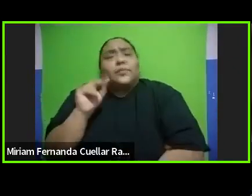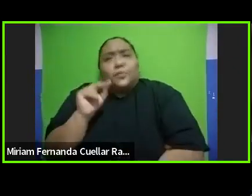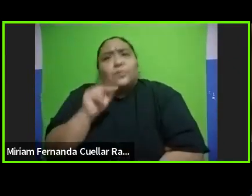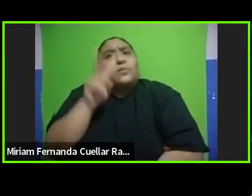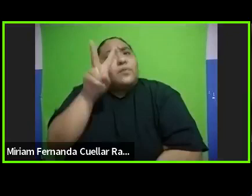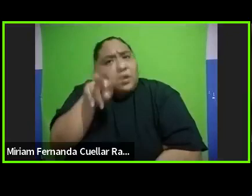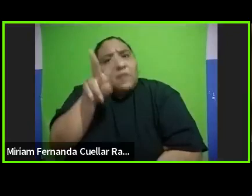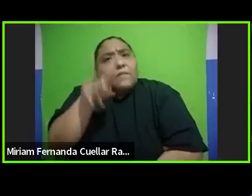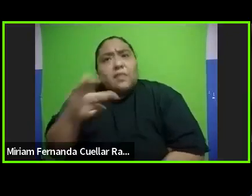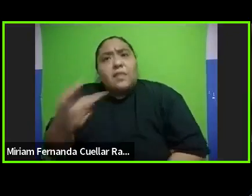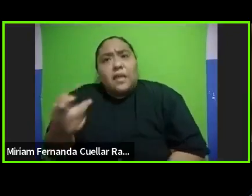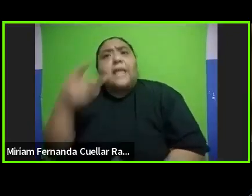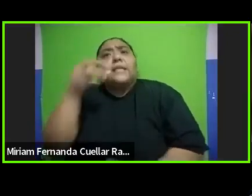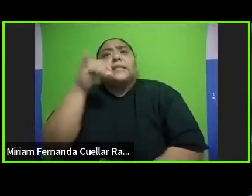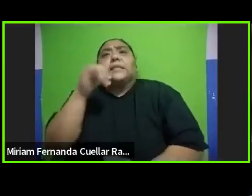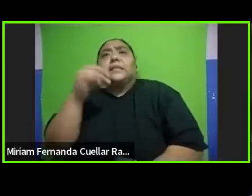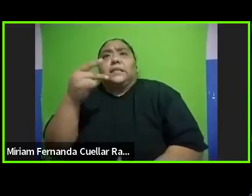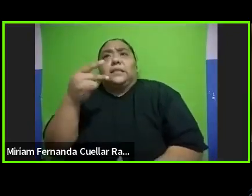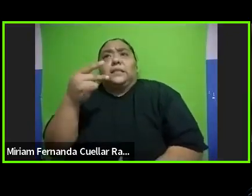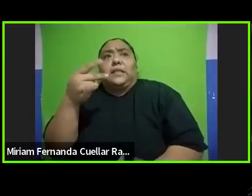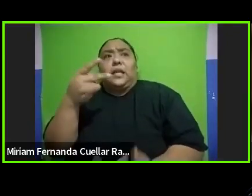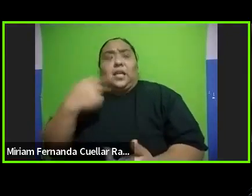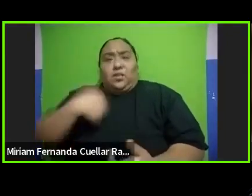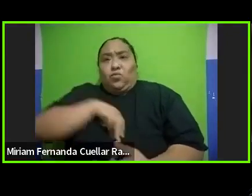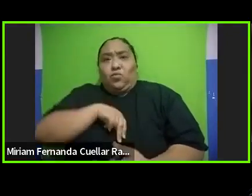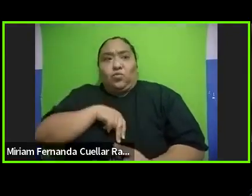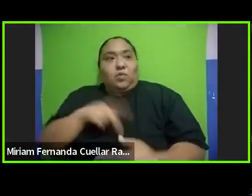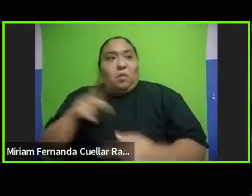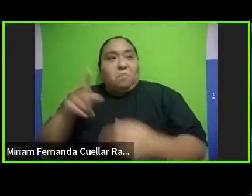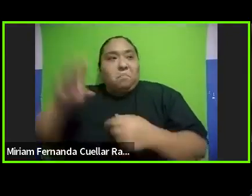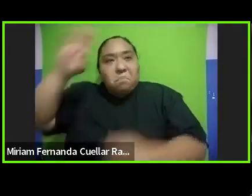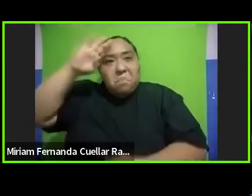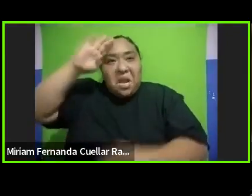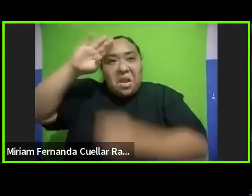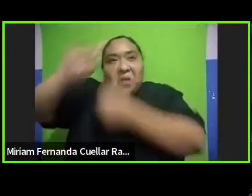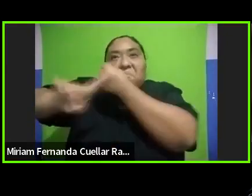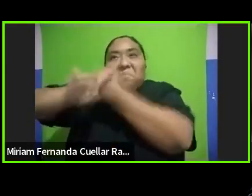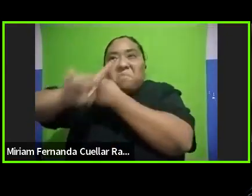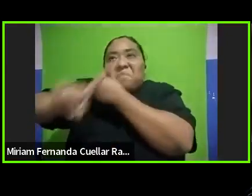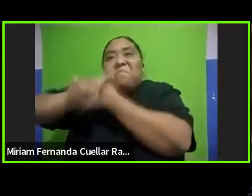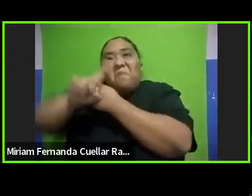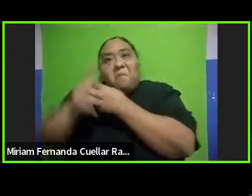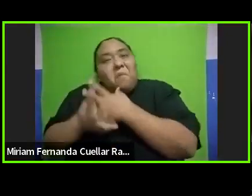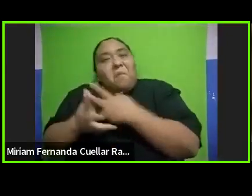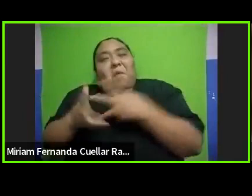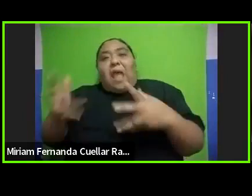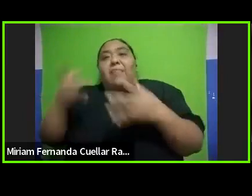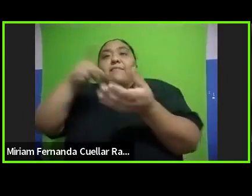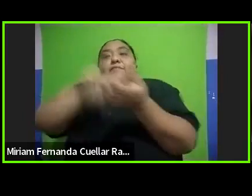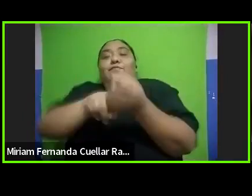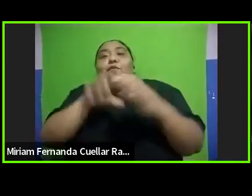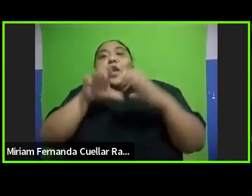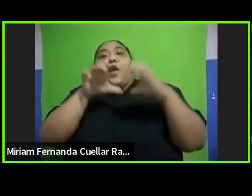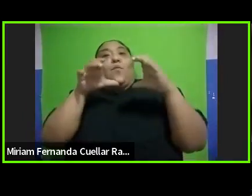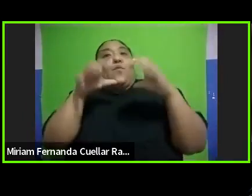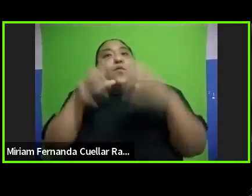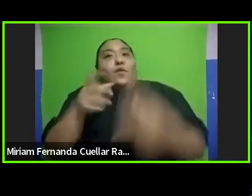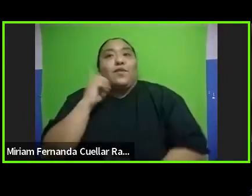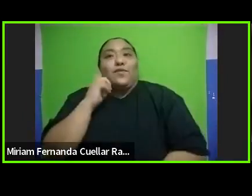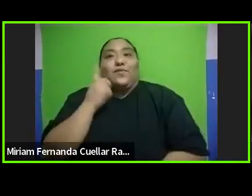pasa es que si que sí hemos intentado pensar en este también el problema problema gordo de las de las comunidades de las personas sordas